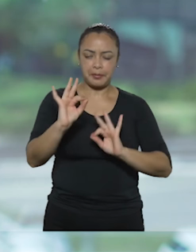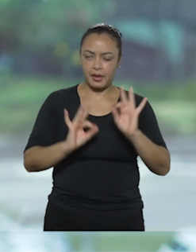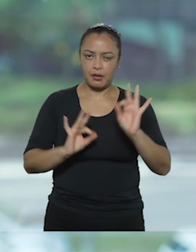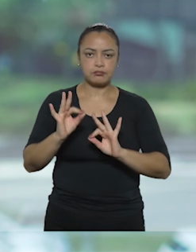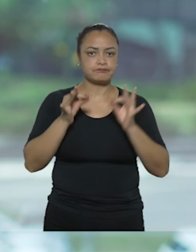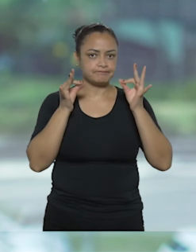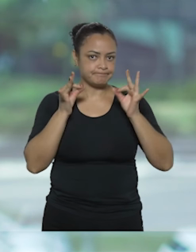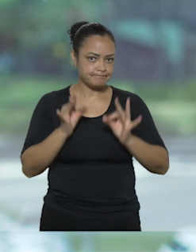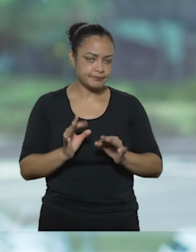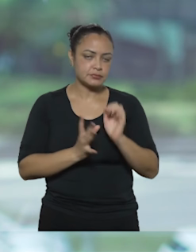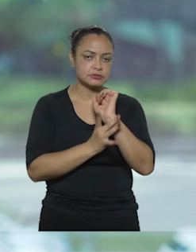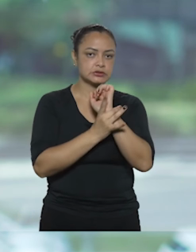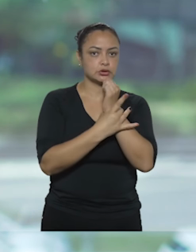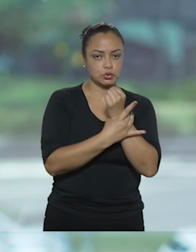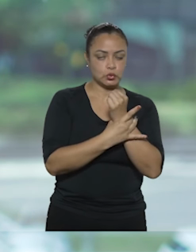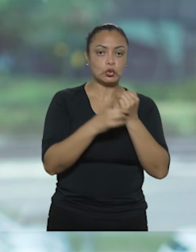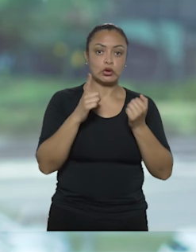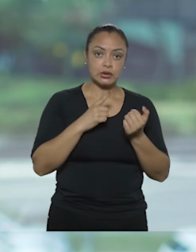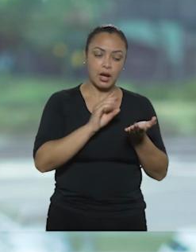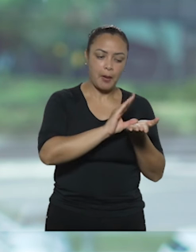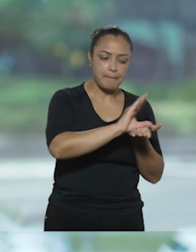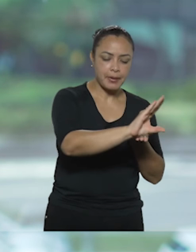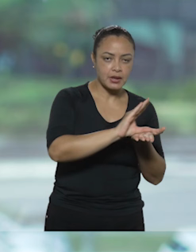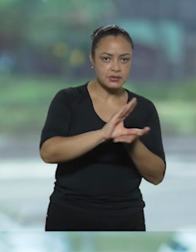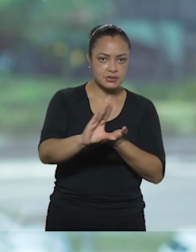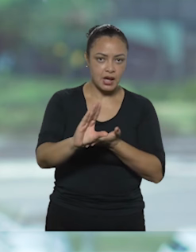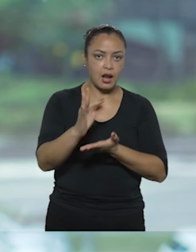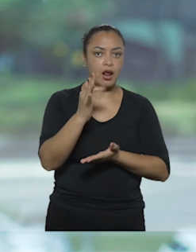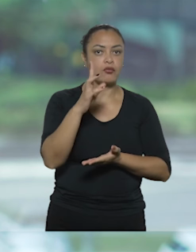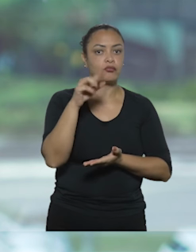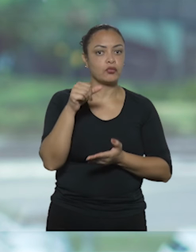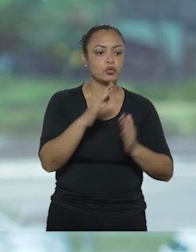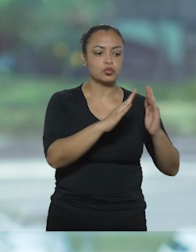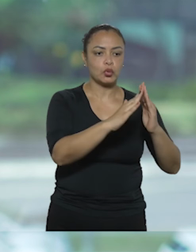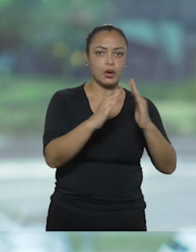né? A gente tem uma parcela relevante alocada em fundos de recebíveis imobiliários, mas